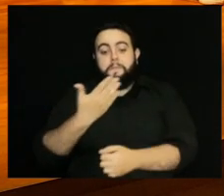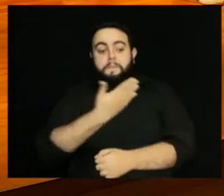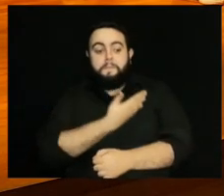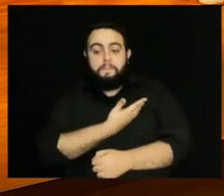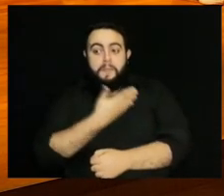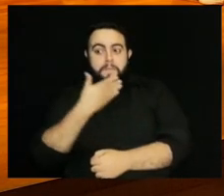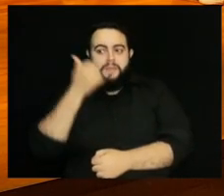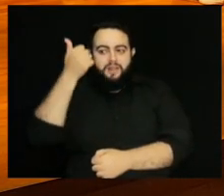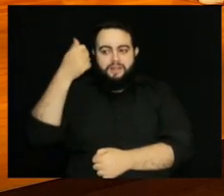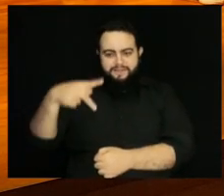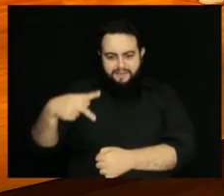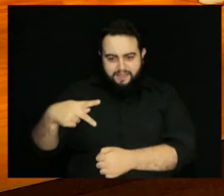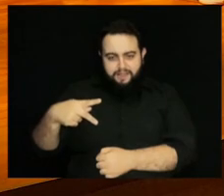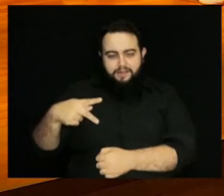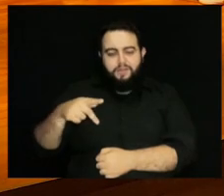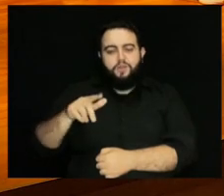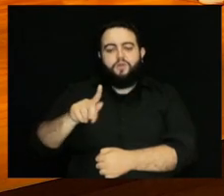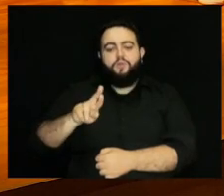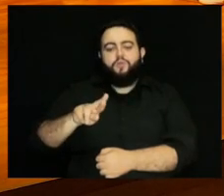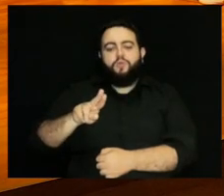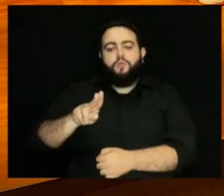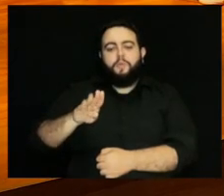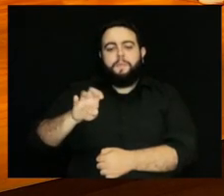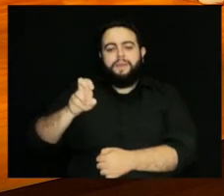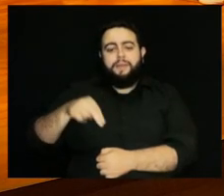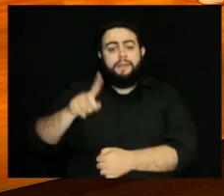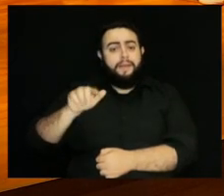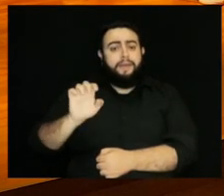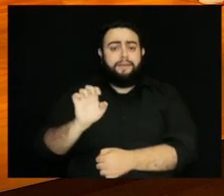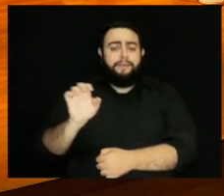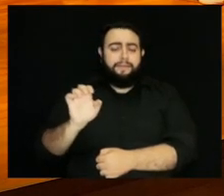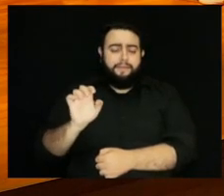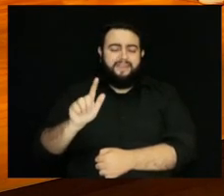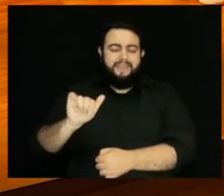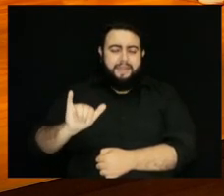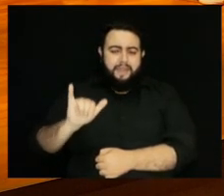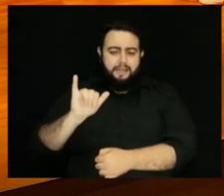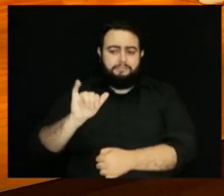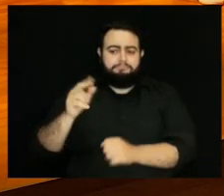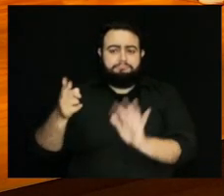dois melhores amigos do Lupicínio, Ruben Santos, era gay, assumidamente gay na turma né, não para